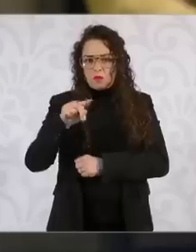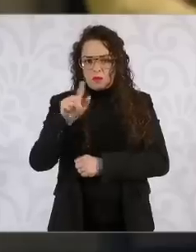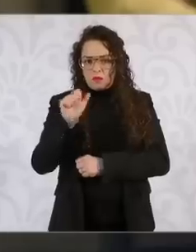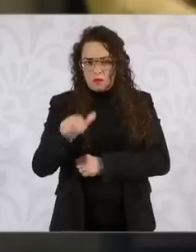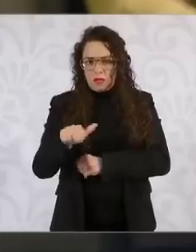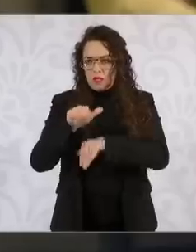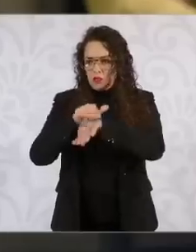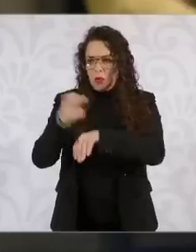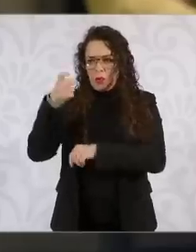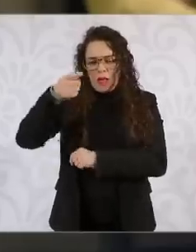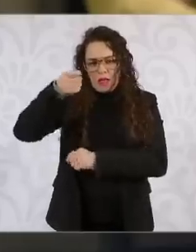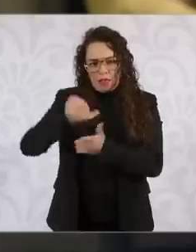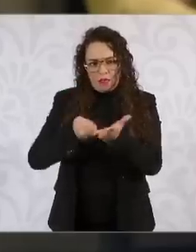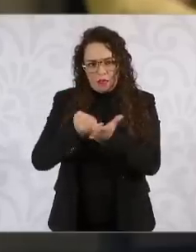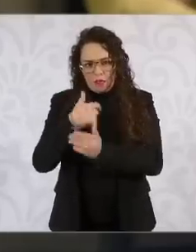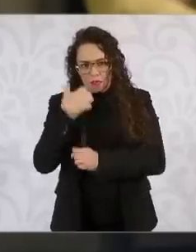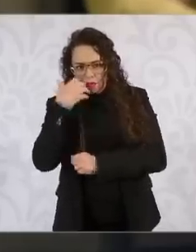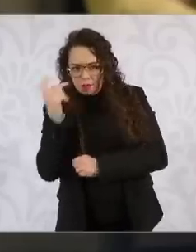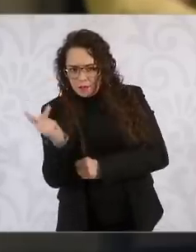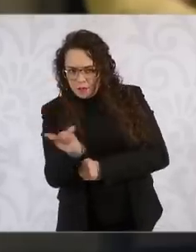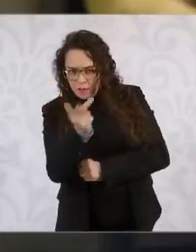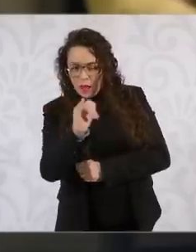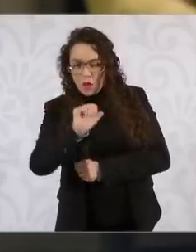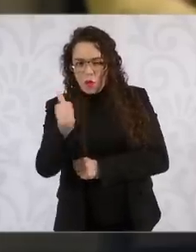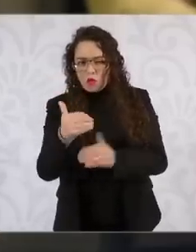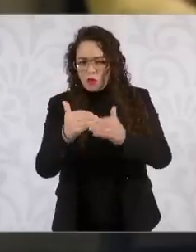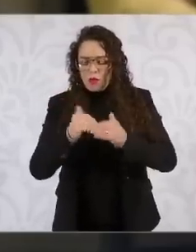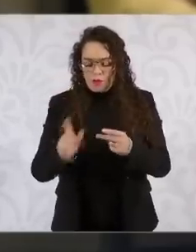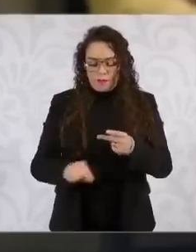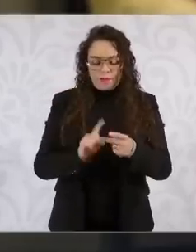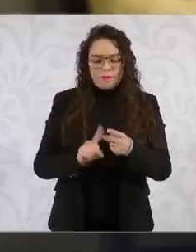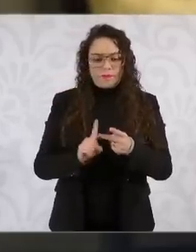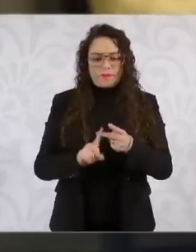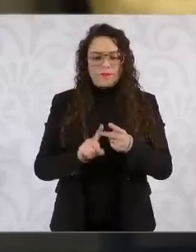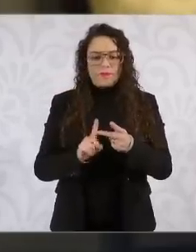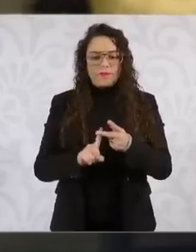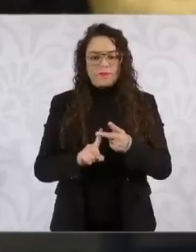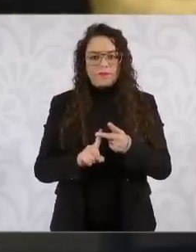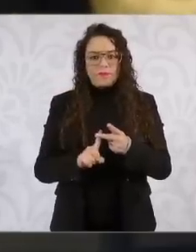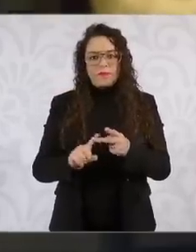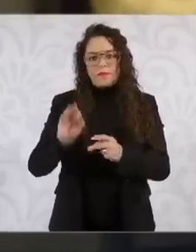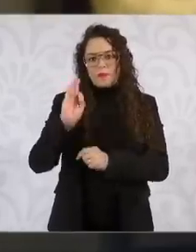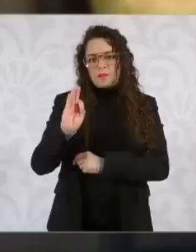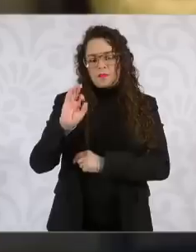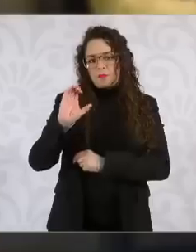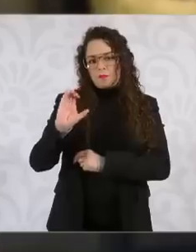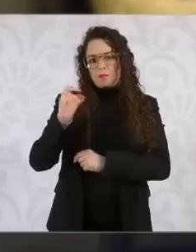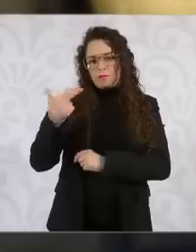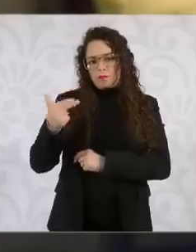también preguntarle sobre este deslinde de Felipe Calderón Hinojosa porque ahora ya H